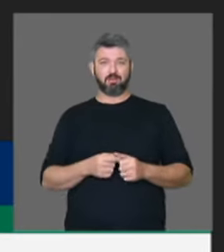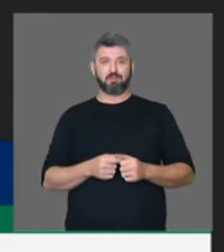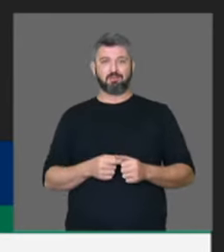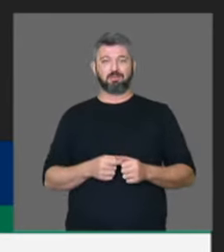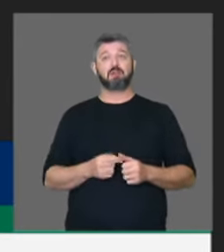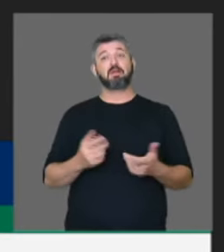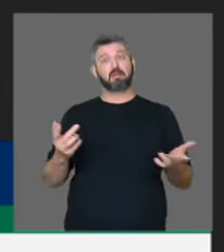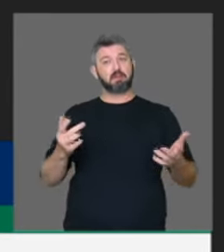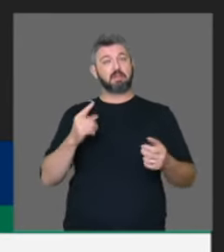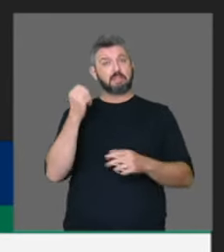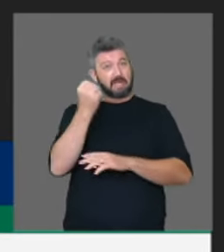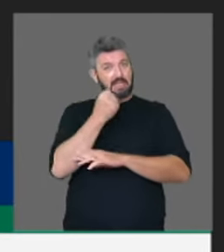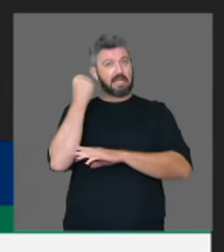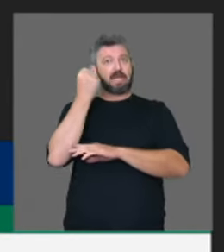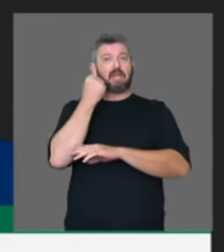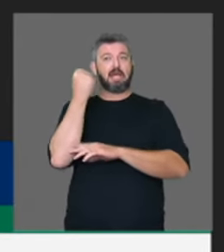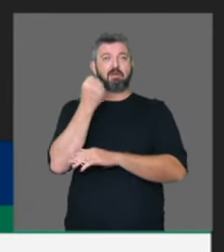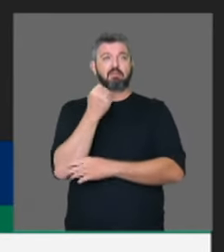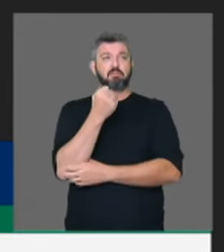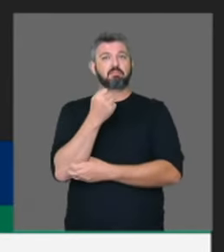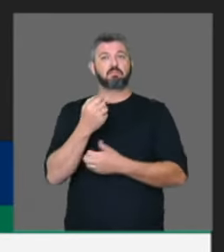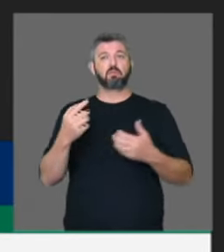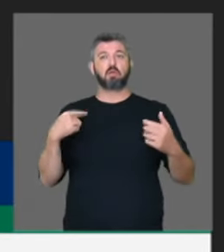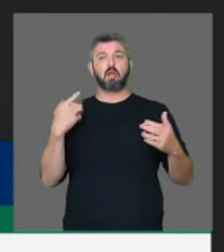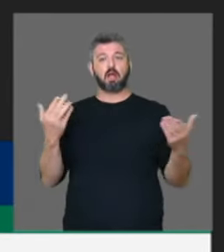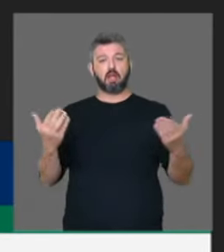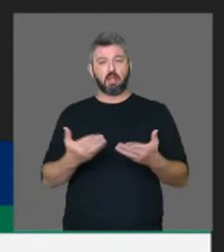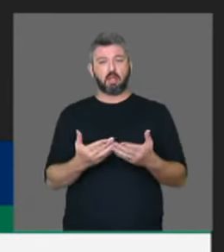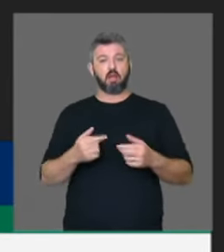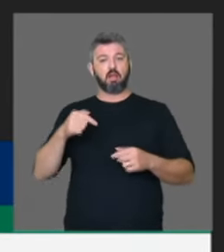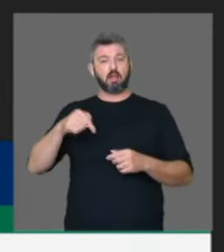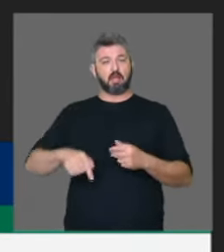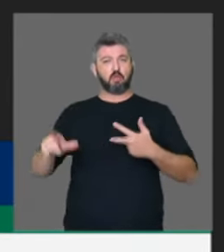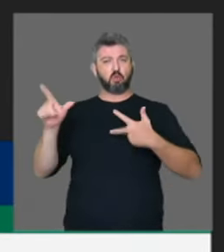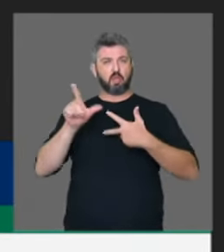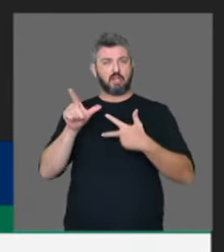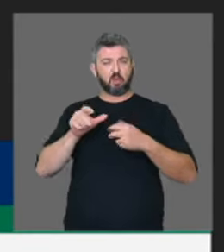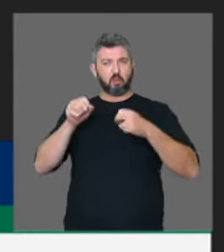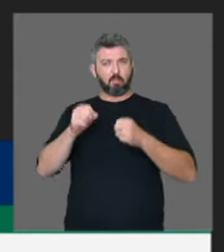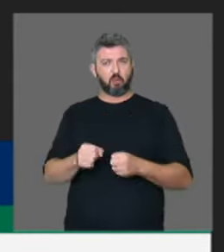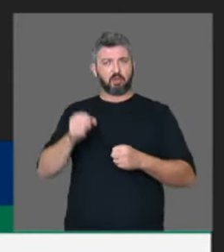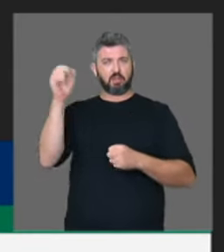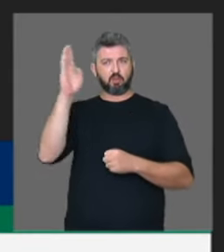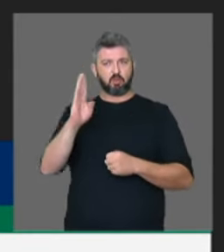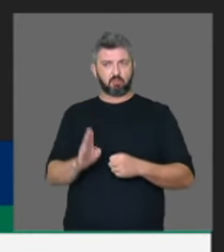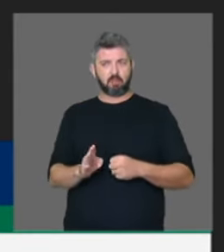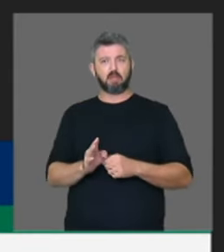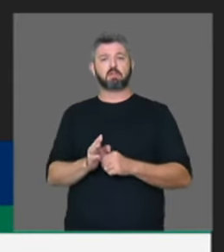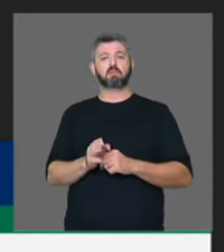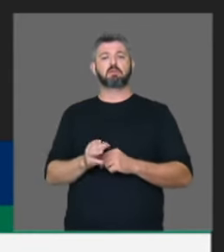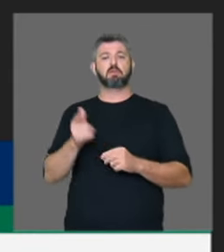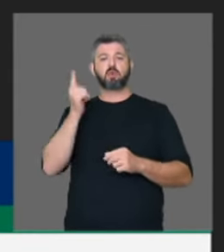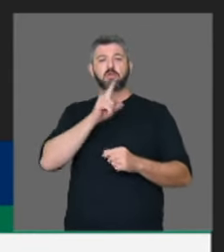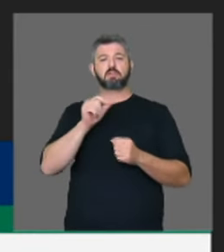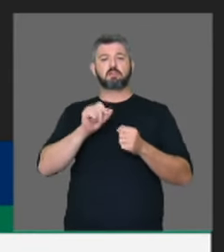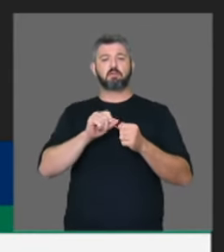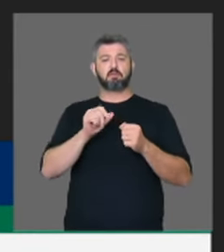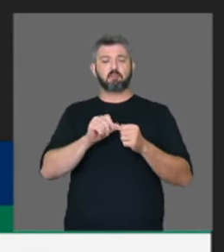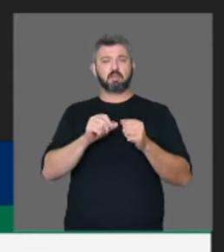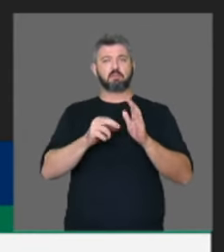E QUE POSSAMOS ENTÃO, COMO PODER LEGISLATIVO DA FEDERAÇÃO BRASILEIRA, ESTABELECERMOS CRITÉRIOS CRISTALIZO ADOS DENTRO DOS